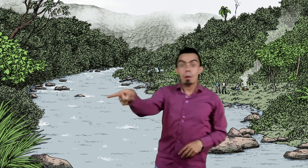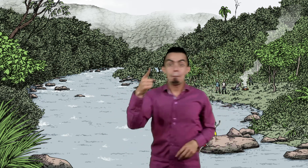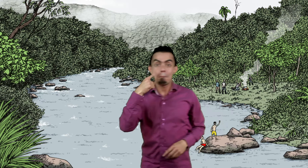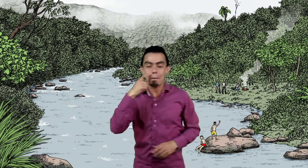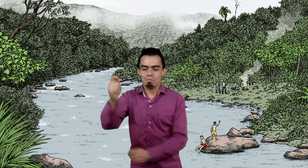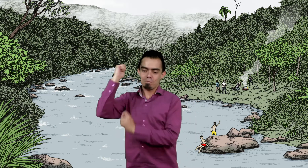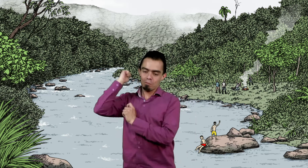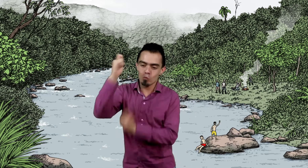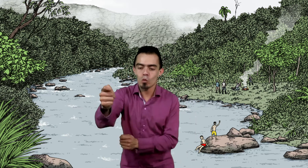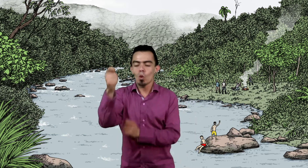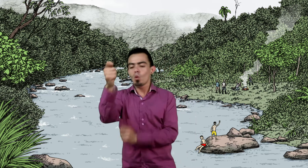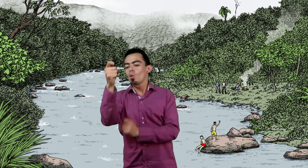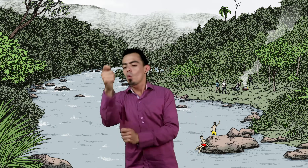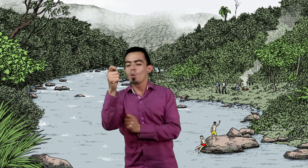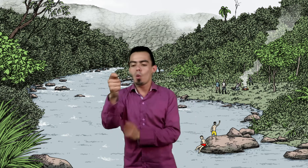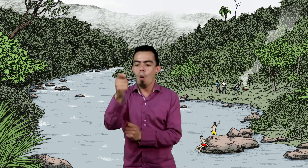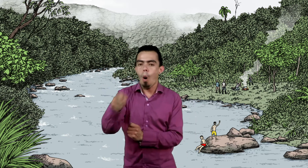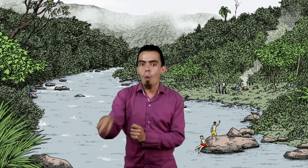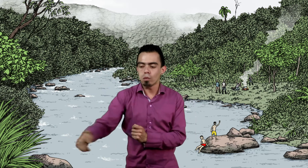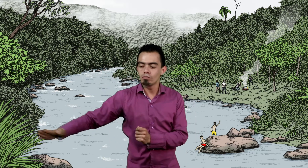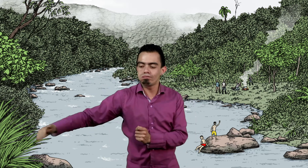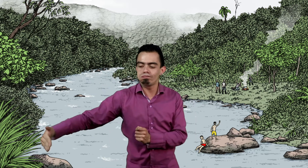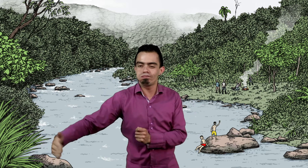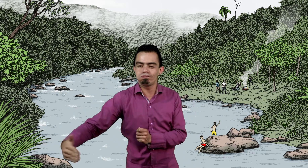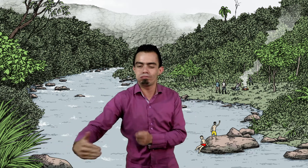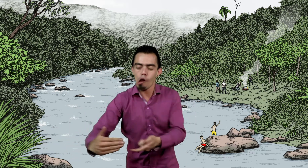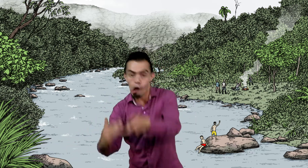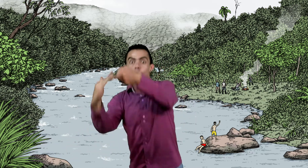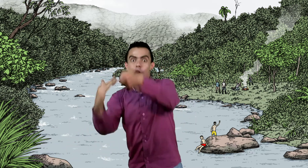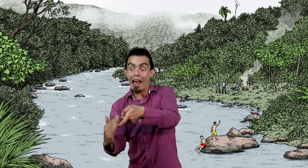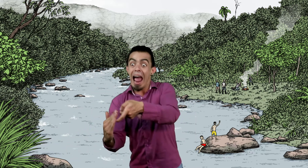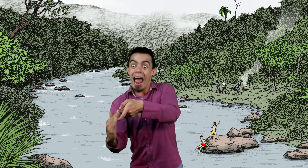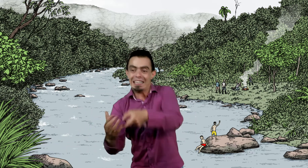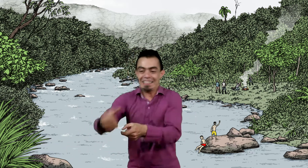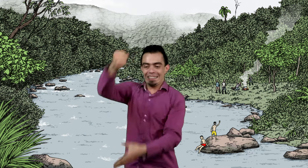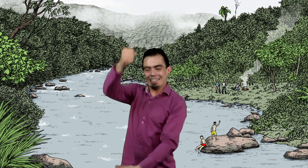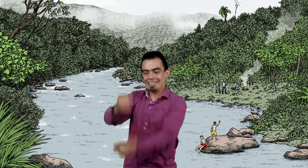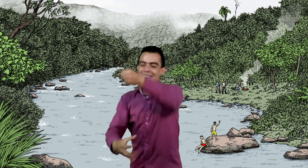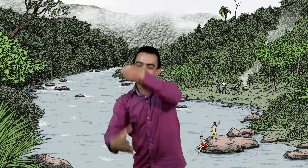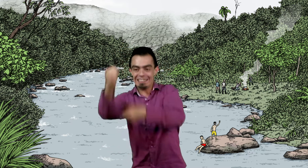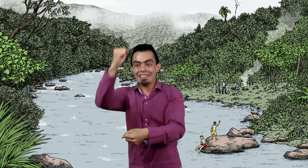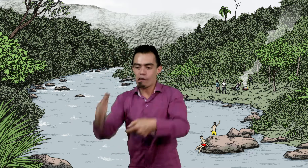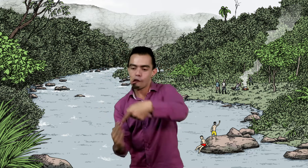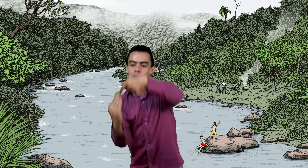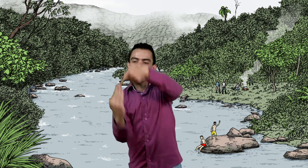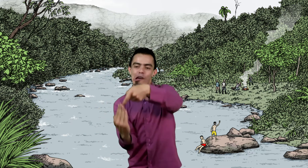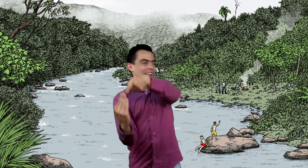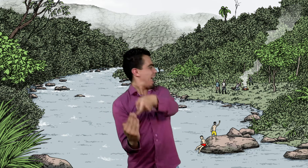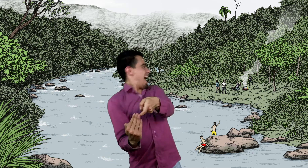Mi papa lanzo la caña y atrapo un pez y se puso muy contento